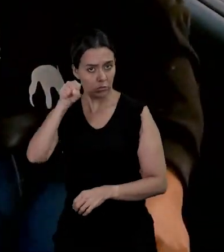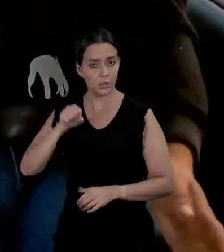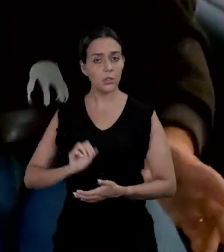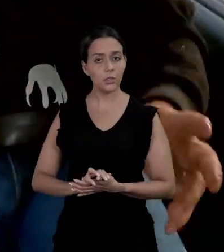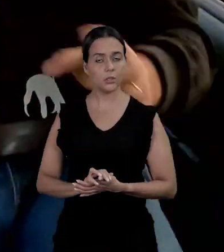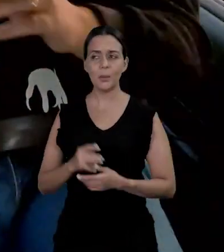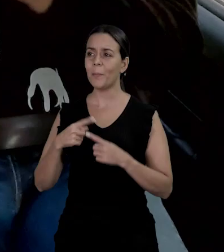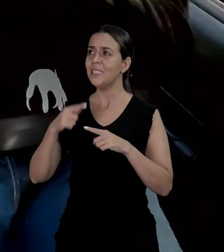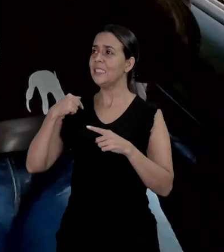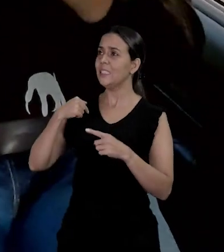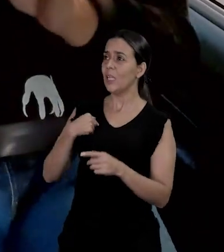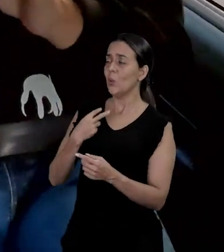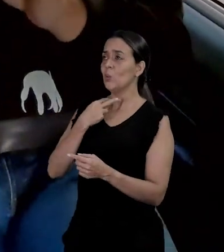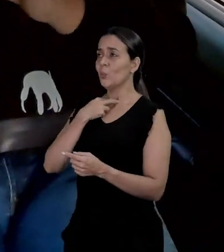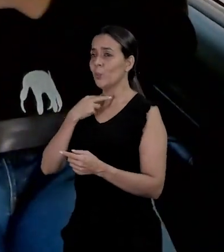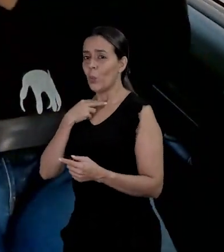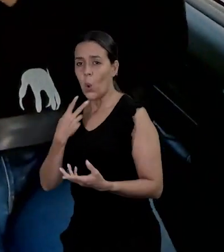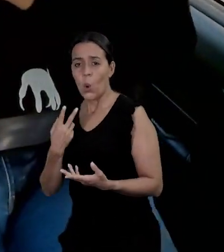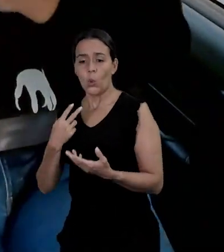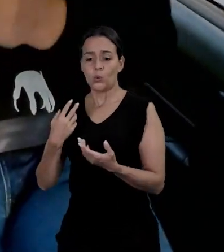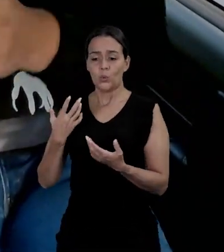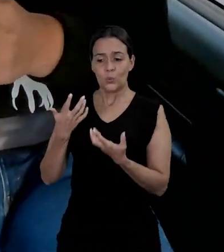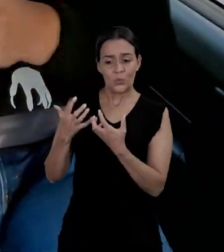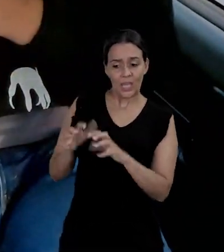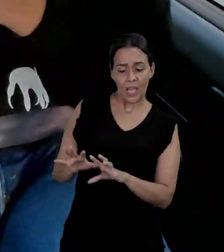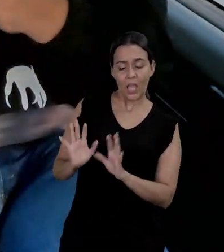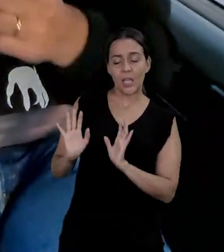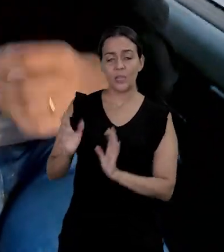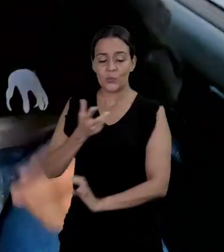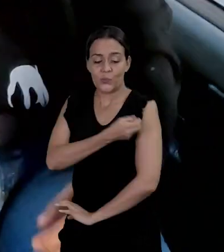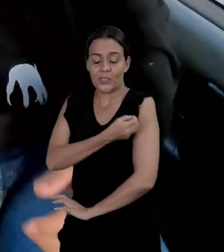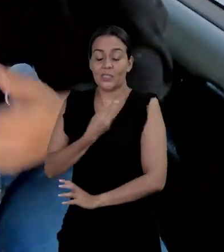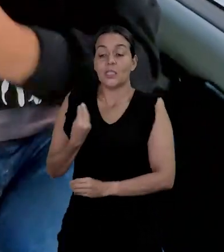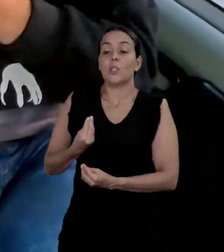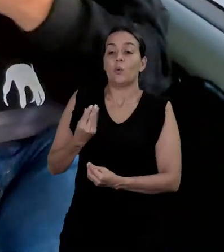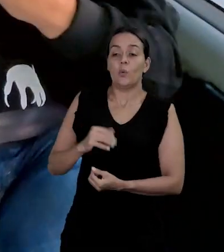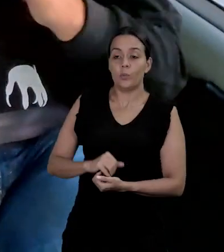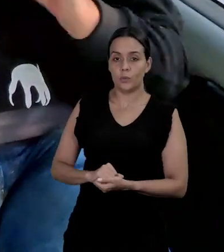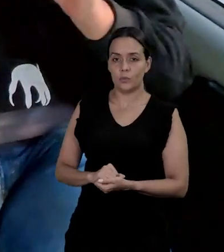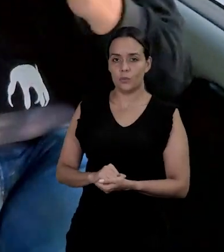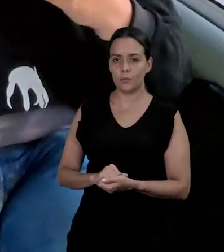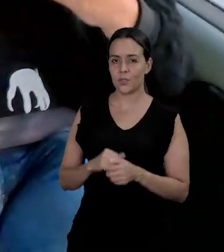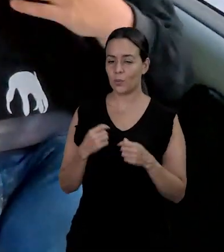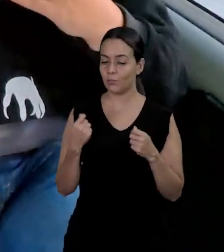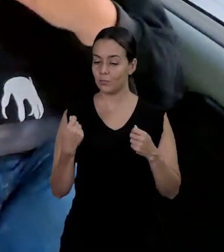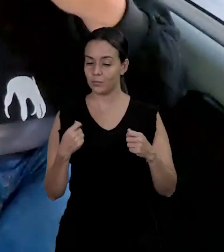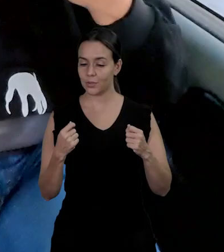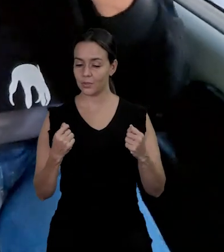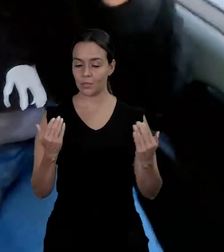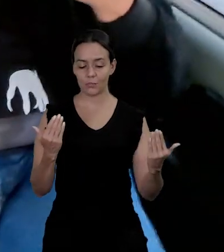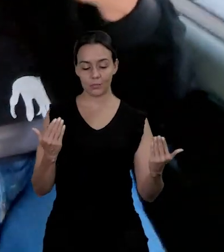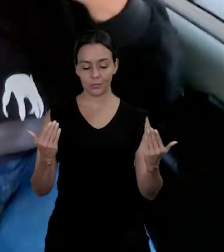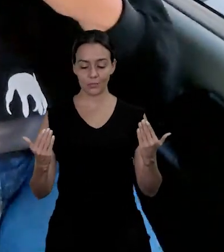Mas e eu, que tenho tal coisa, ou que li tal coisa e tal? Então, é interessante você ver essa